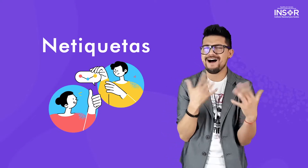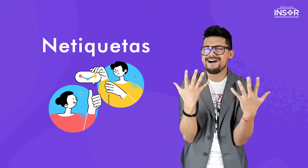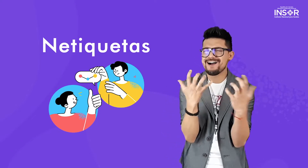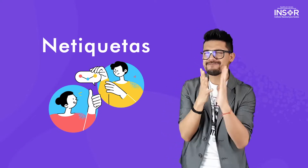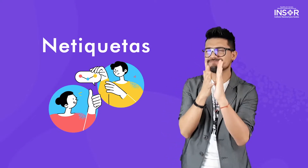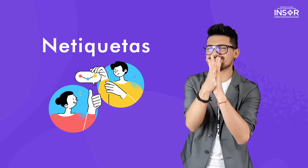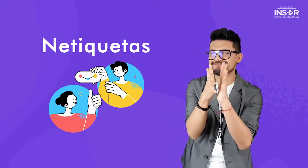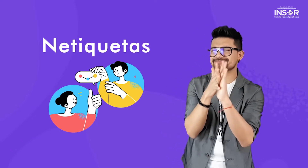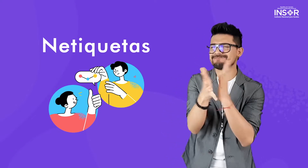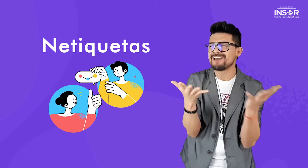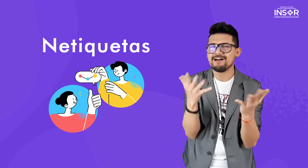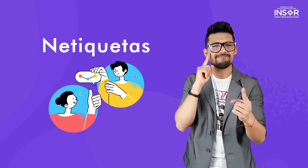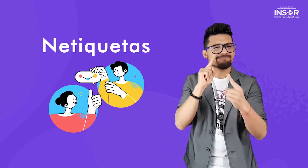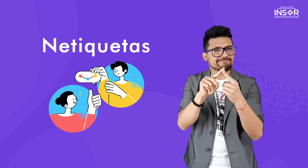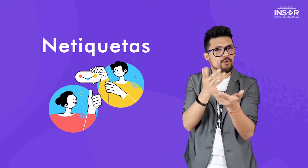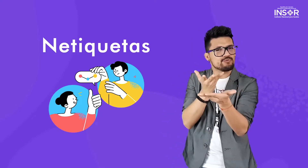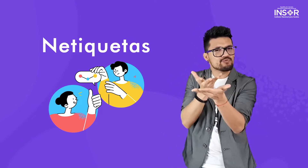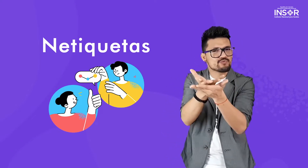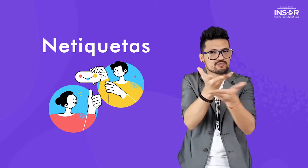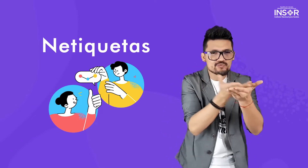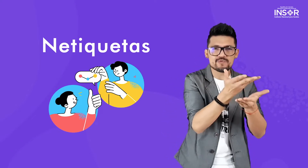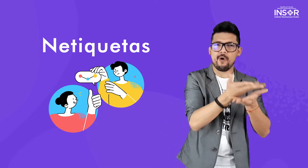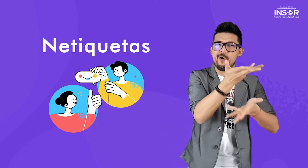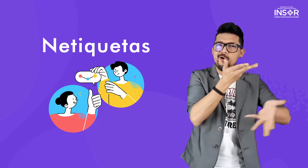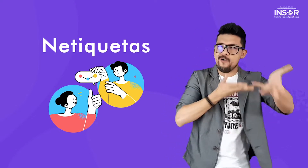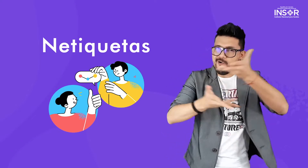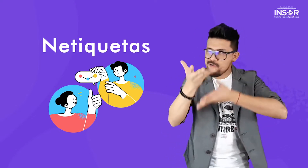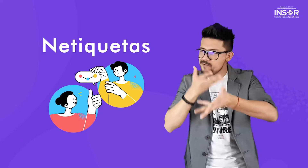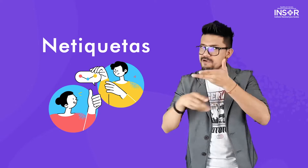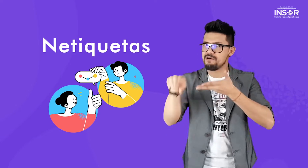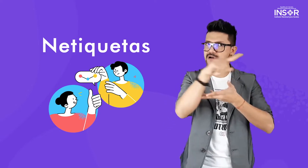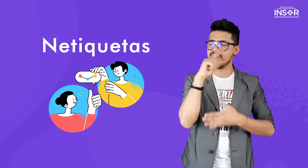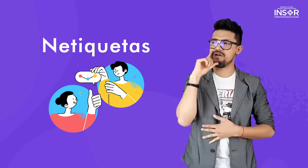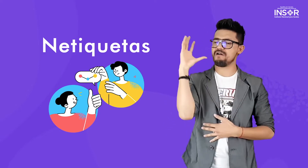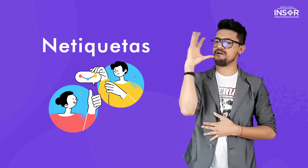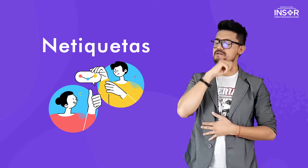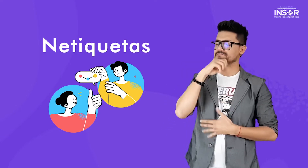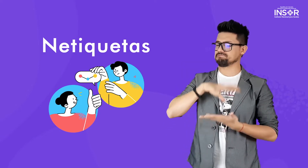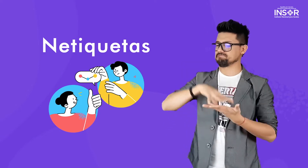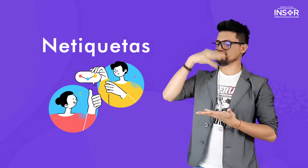Hoy les voy a compartir algunas recomendaciones sobre este tema para que las tengan en cuenta,